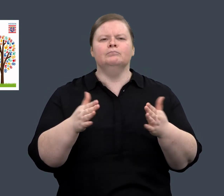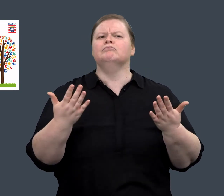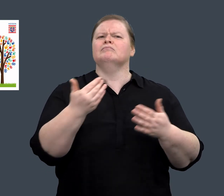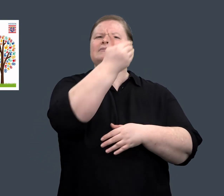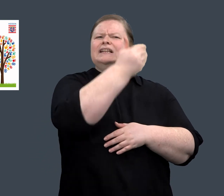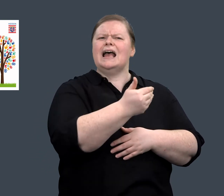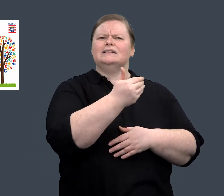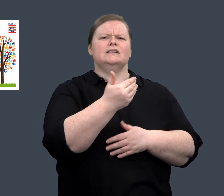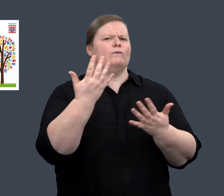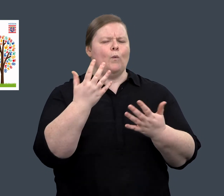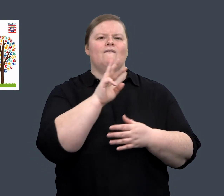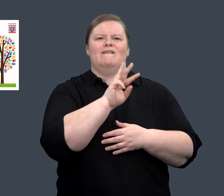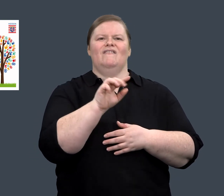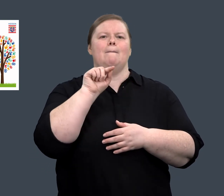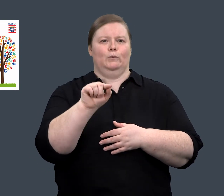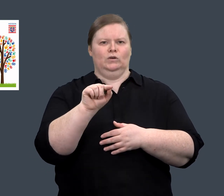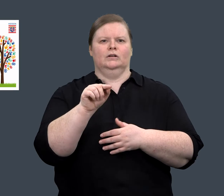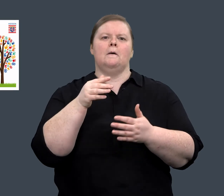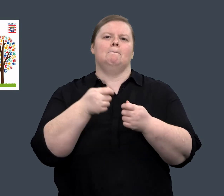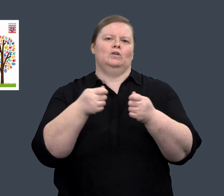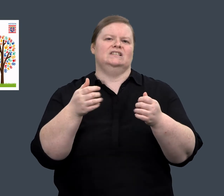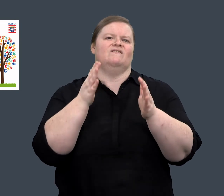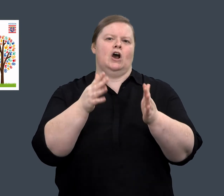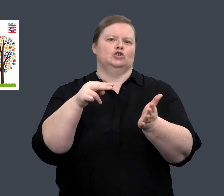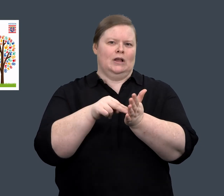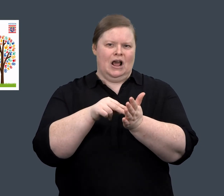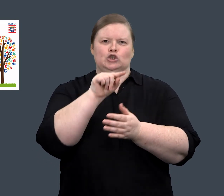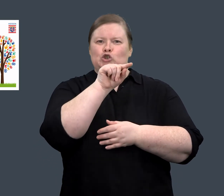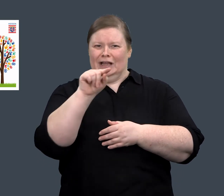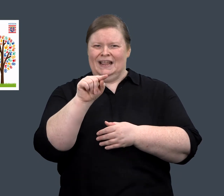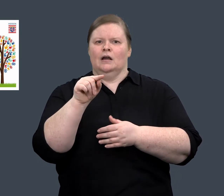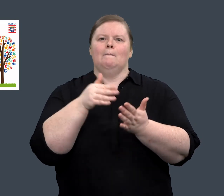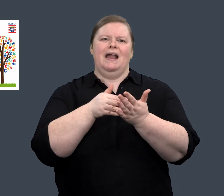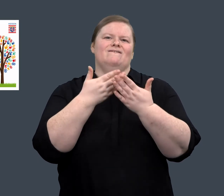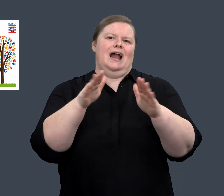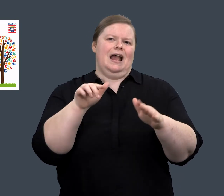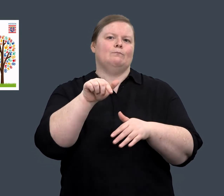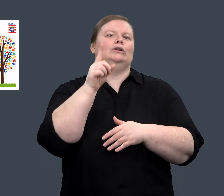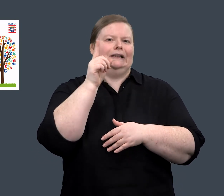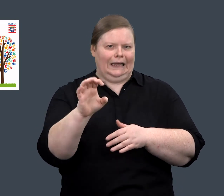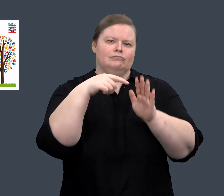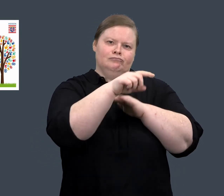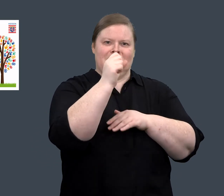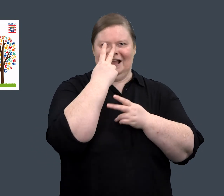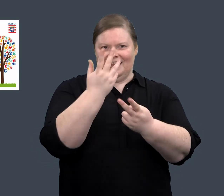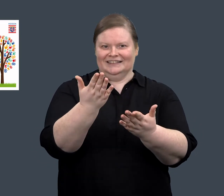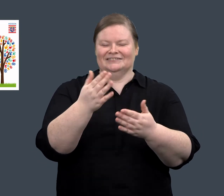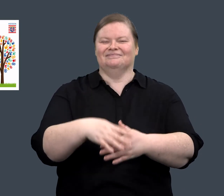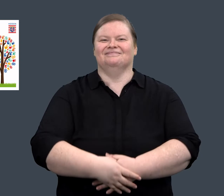www.bundesfachstelle- barrierefreiheit.de